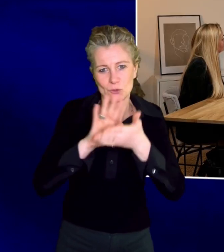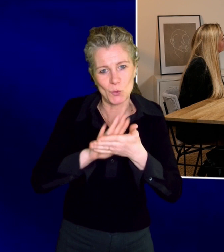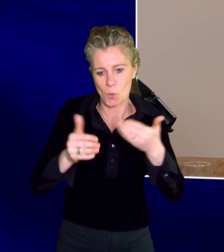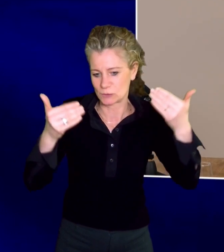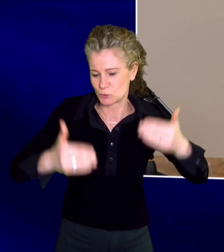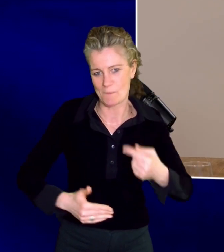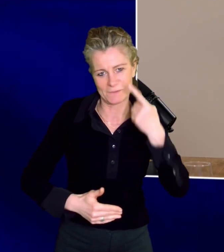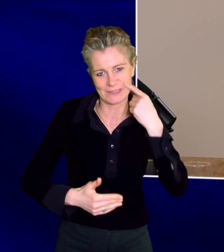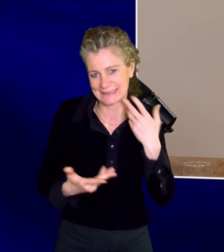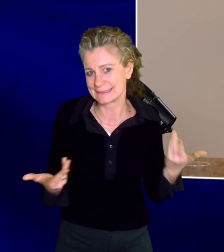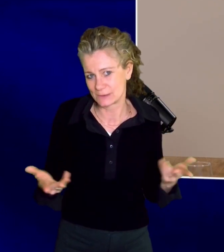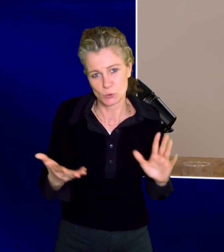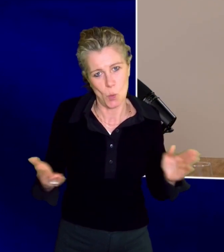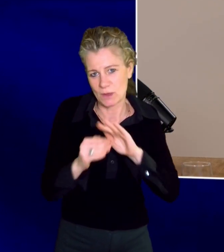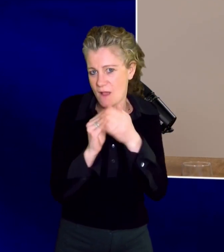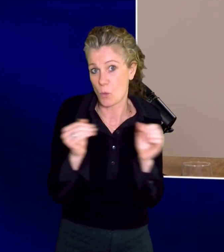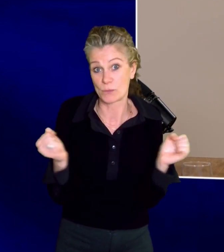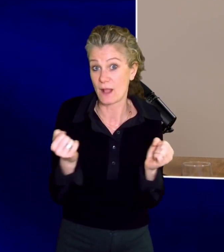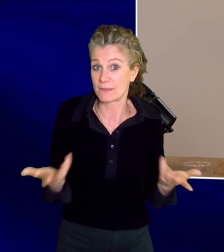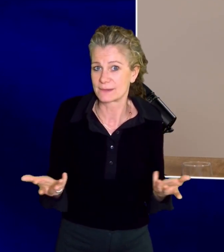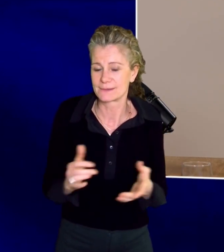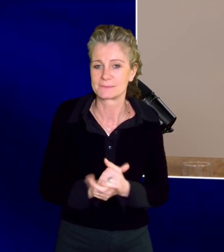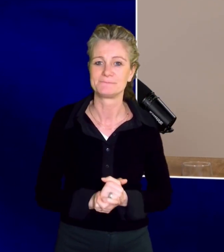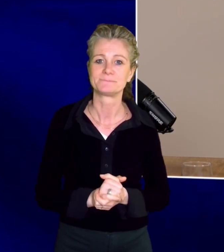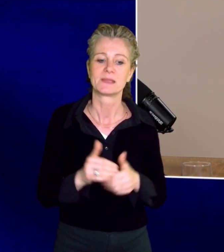Joyce, we hebben een foto van jou op het podium. -Ja.